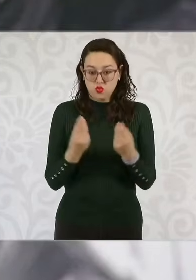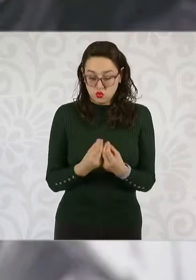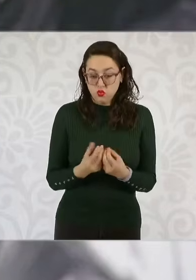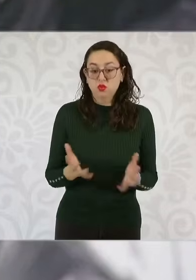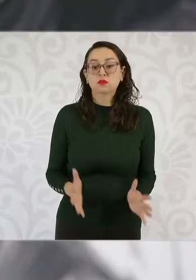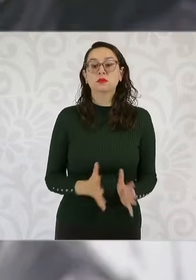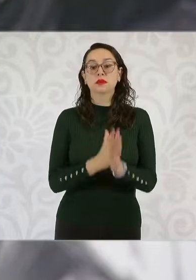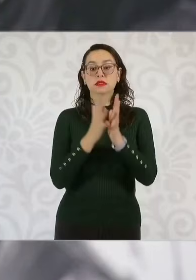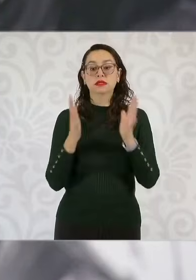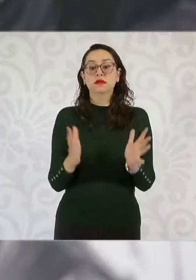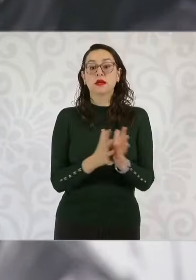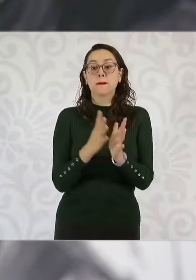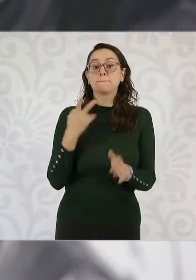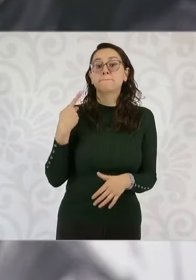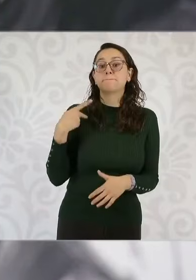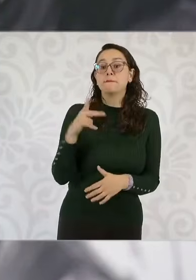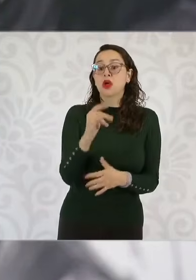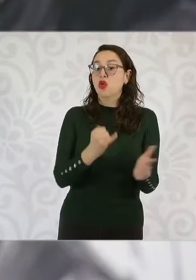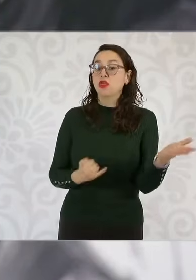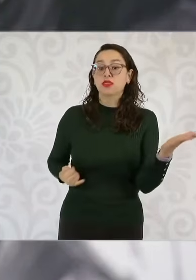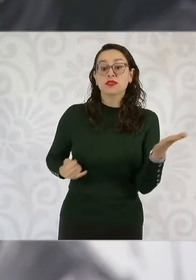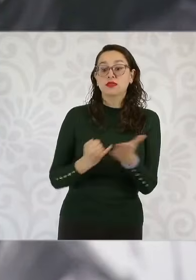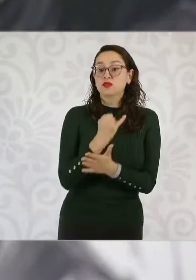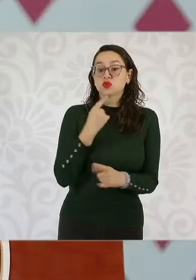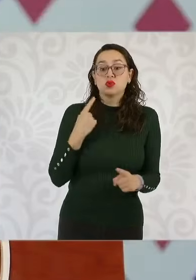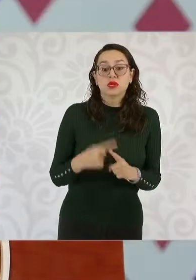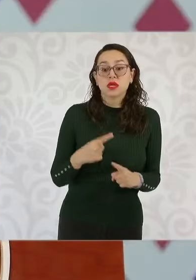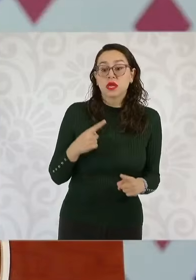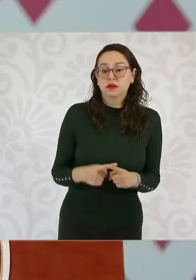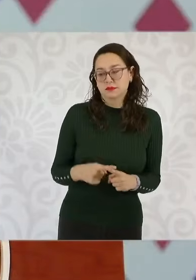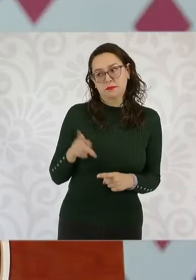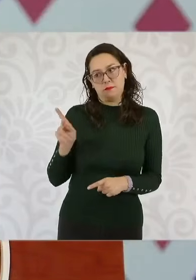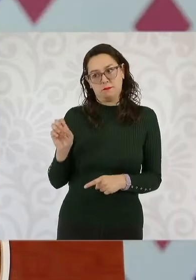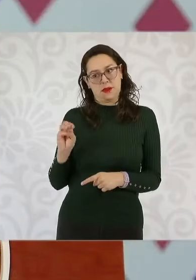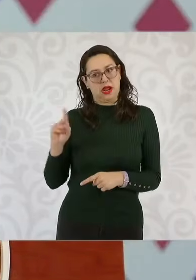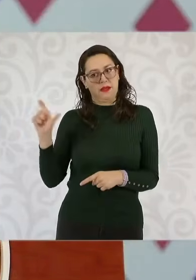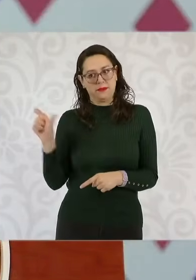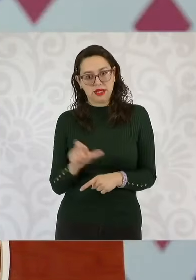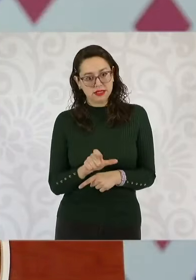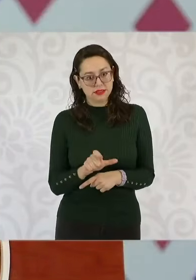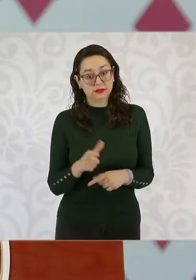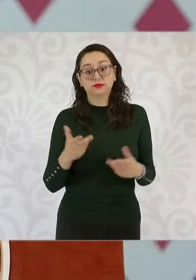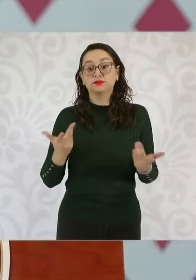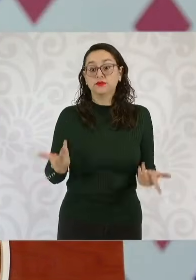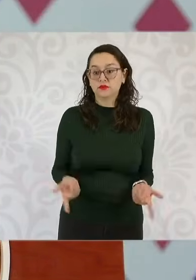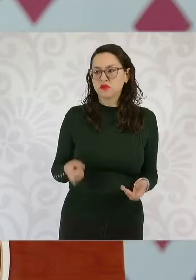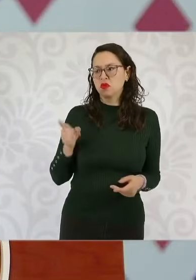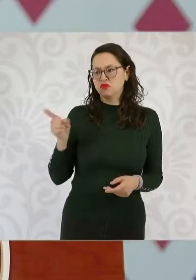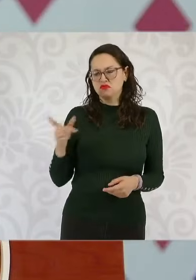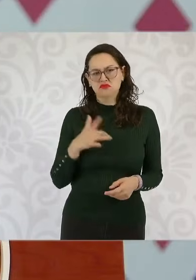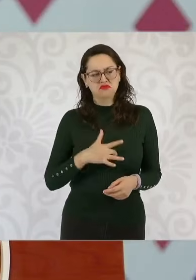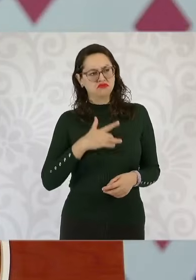capacidades de llevar algunas actividades ya sea porque hay Es factible compartir riesgos o porque